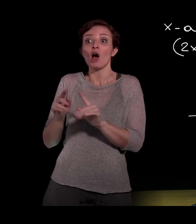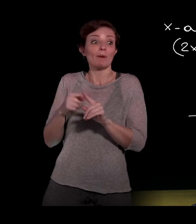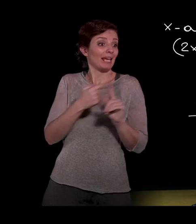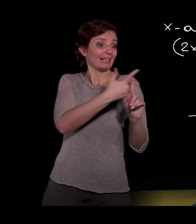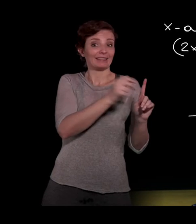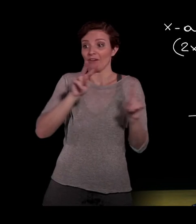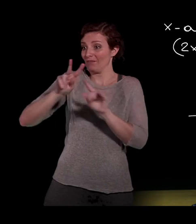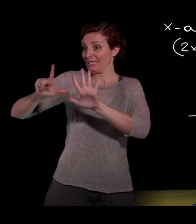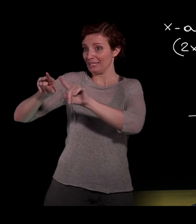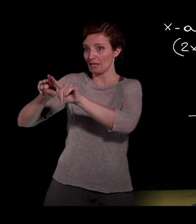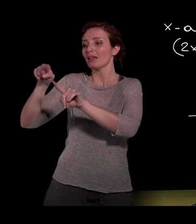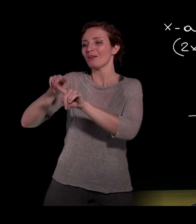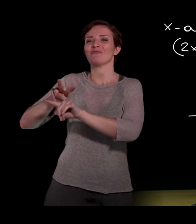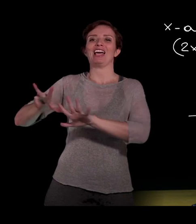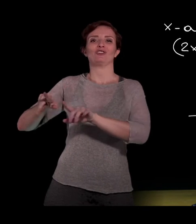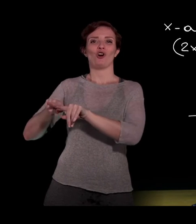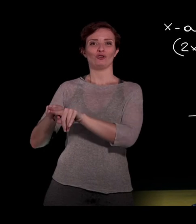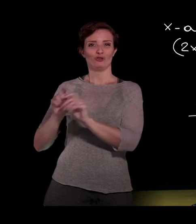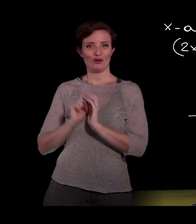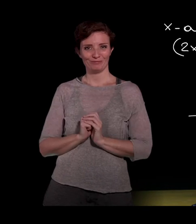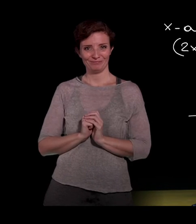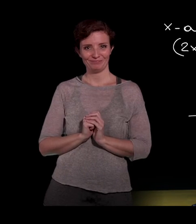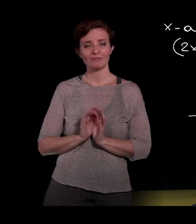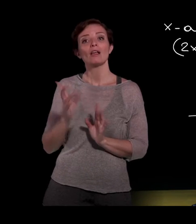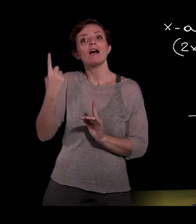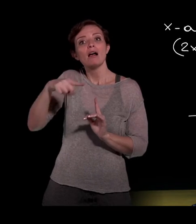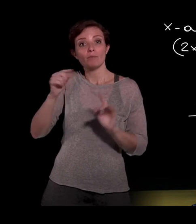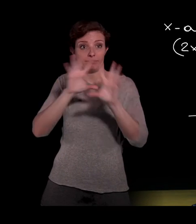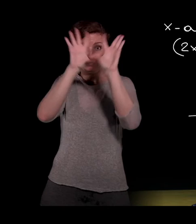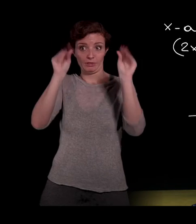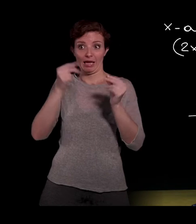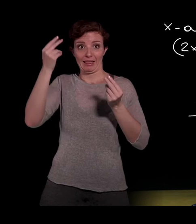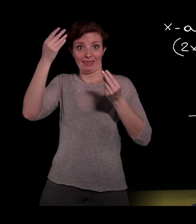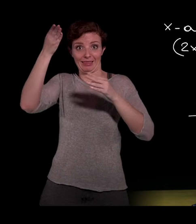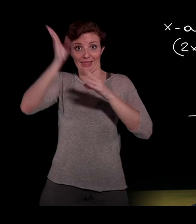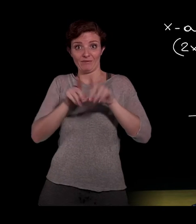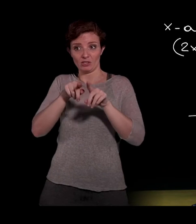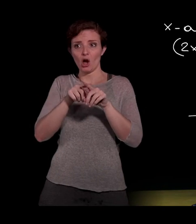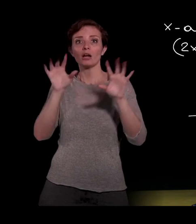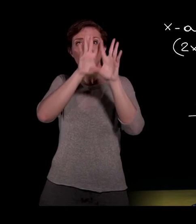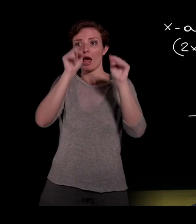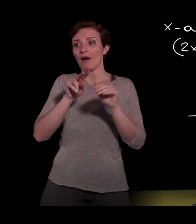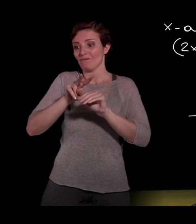e qui viene fuori 28. Quello che si ottiene è il resto della divisione, in questo caso è pari a 28.